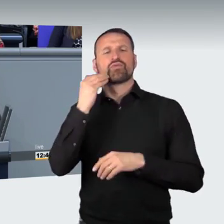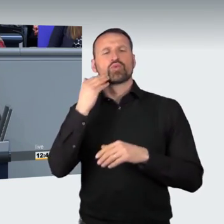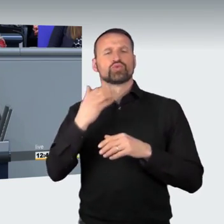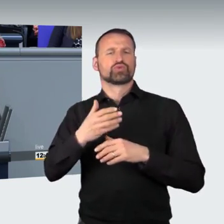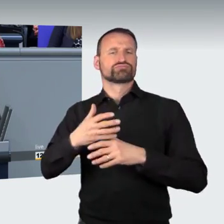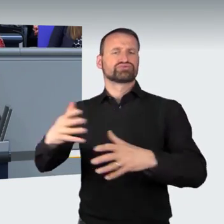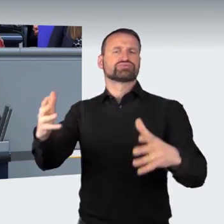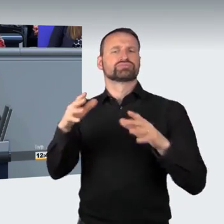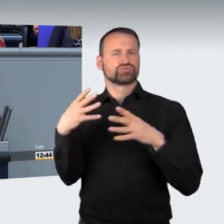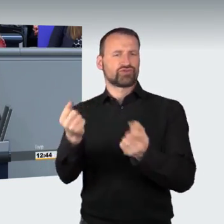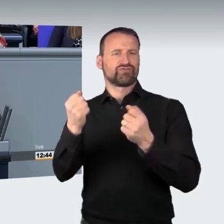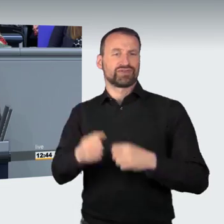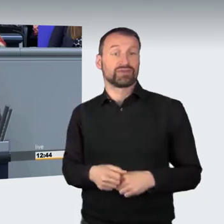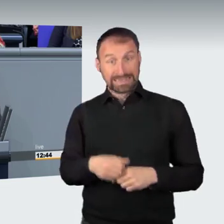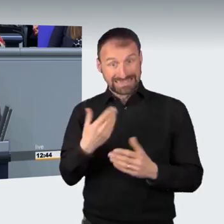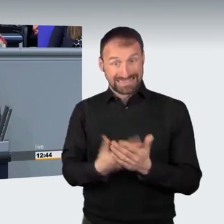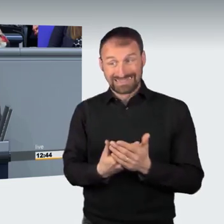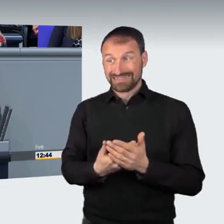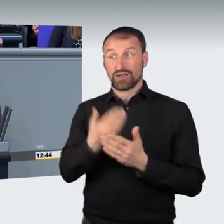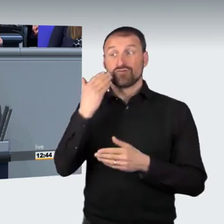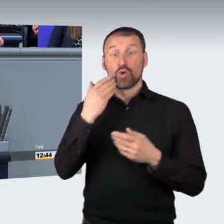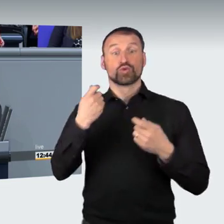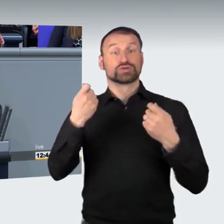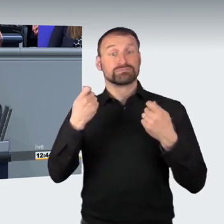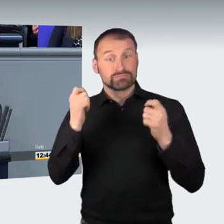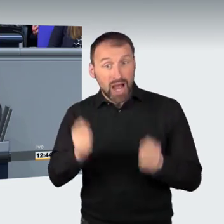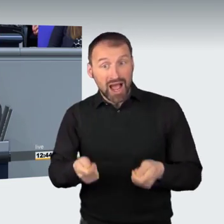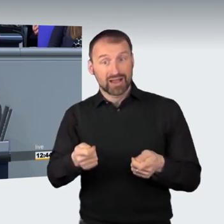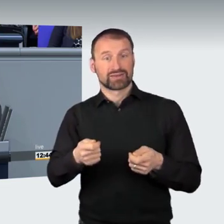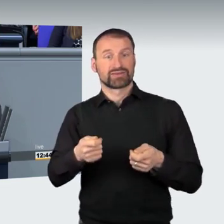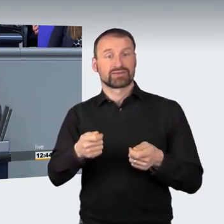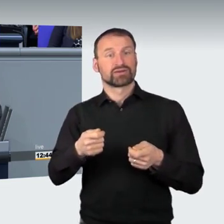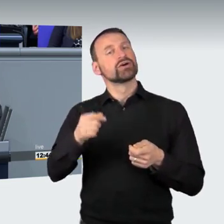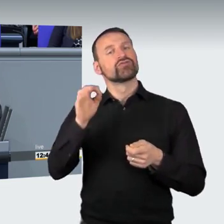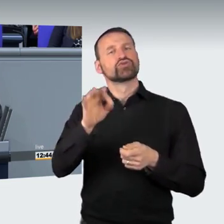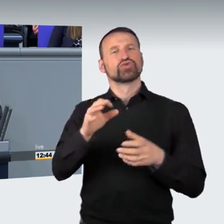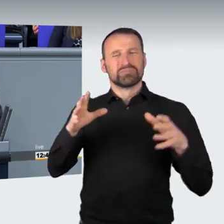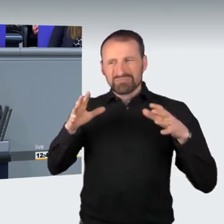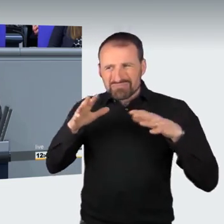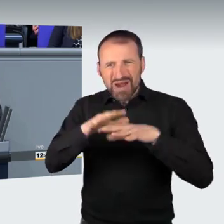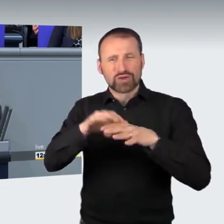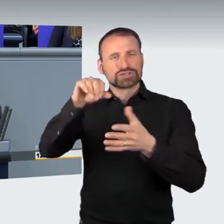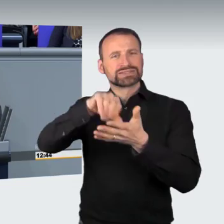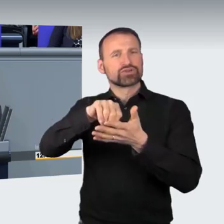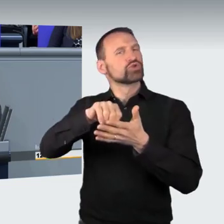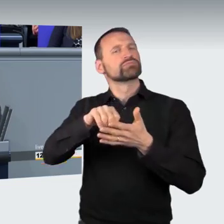ich hoffe, da sind wir einer Auffassung, dass sich die Länder endlich darauf verständigen, eine einheitliche Musterbauordnung